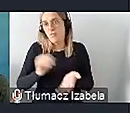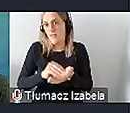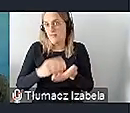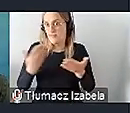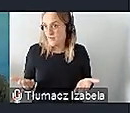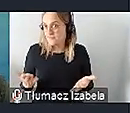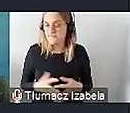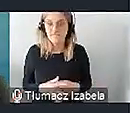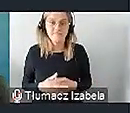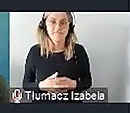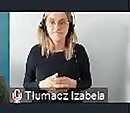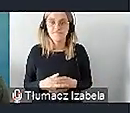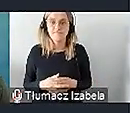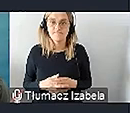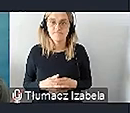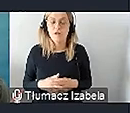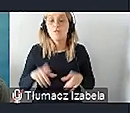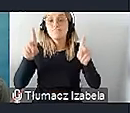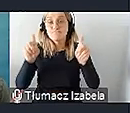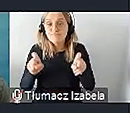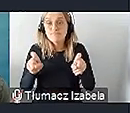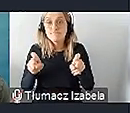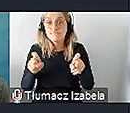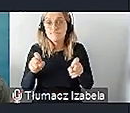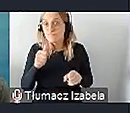Więc zrobimy sobie taki challenge...